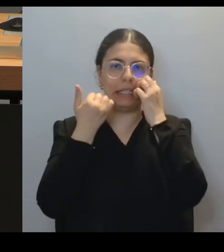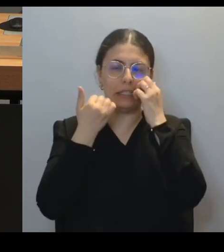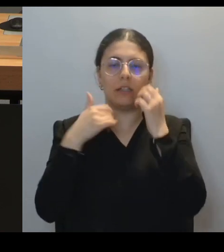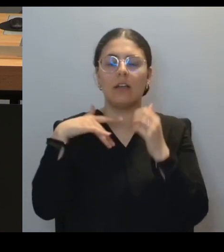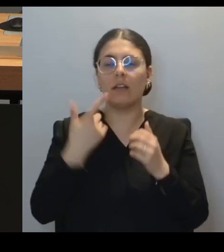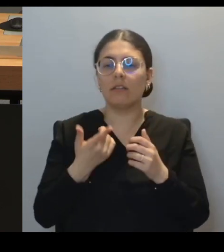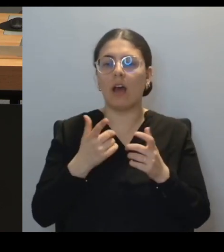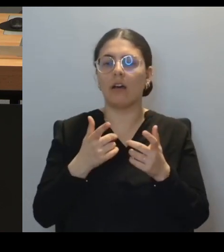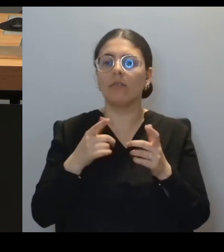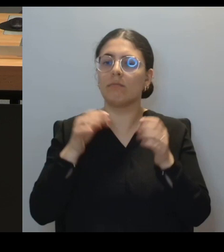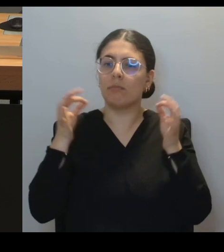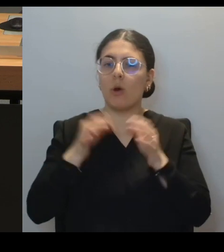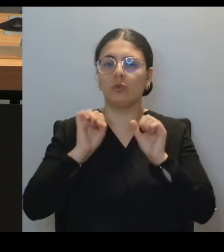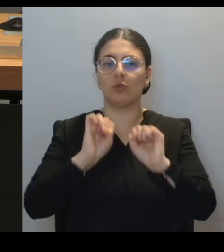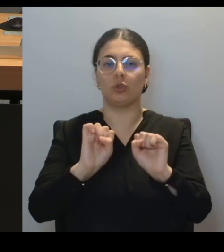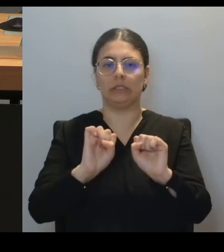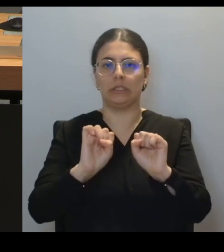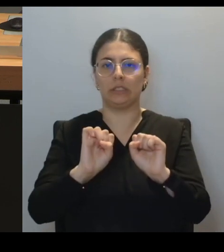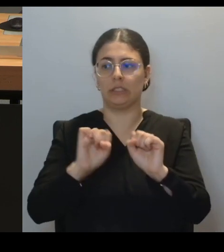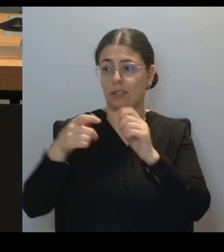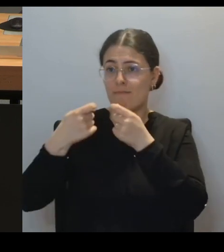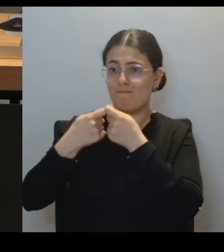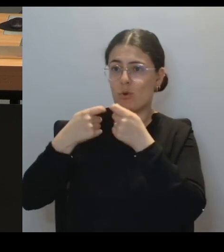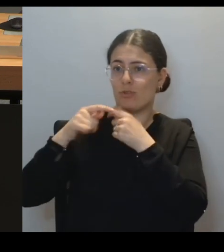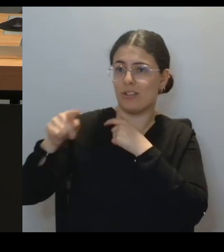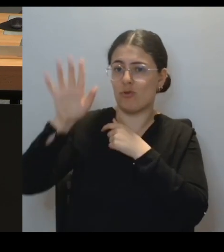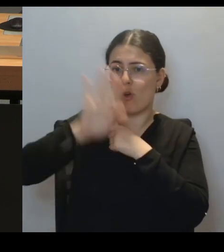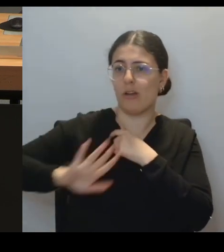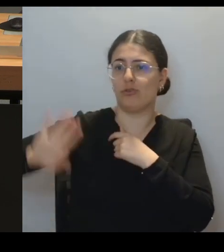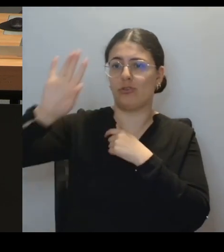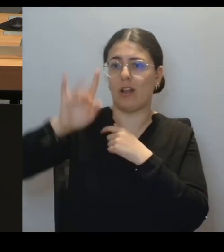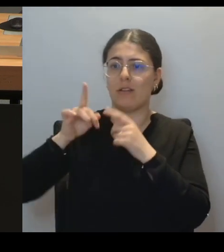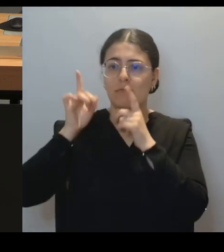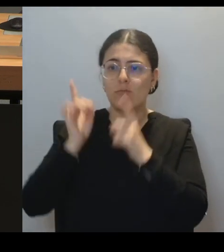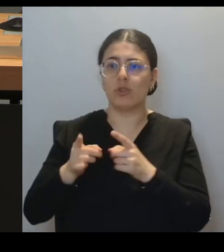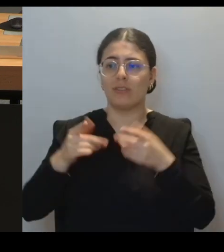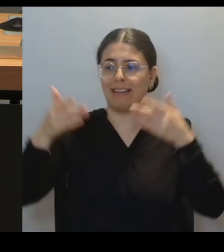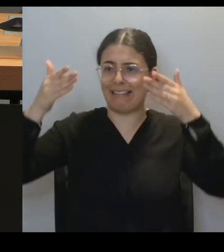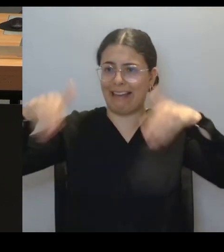für die deutschen Außengrenzen schafft. Richtig ist aber auch und das gehört zur